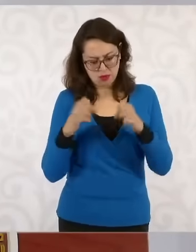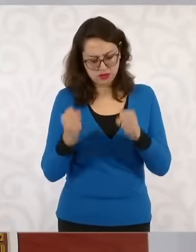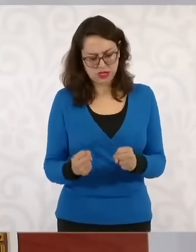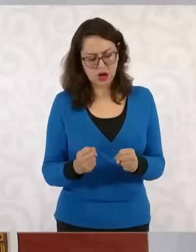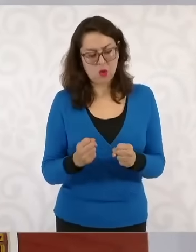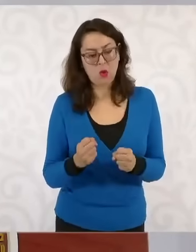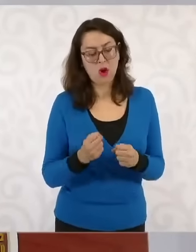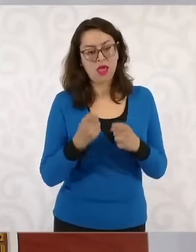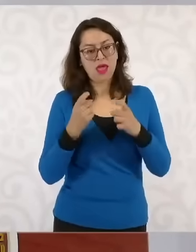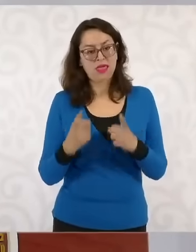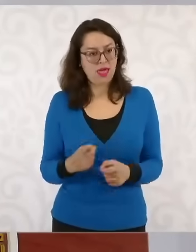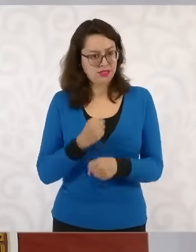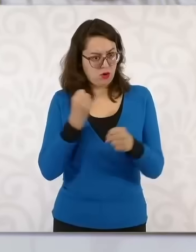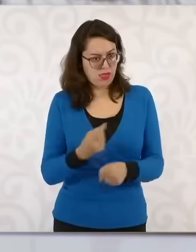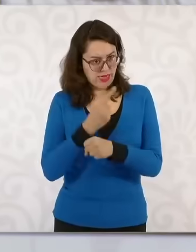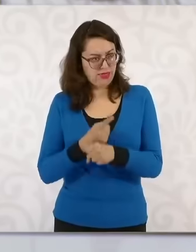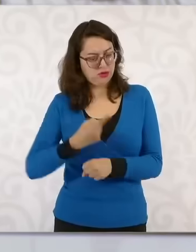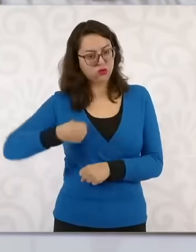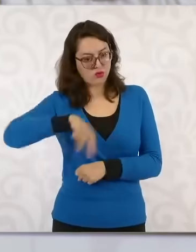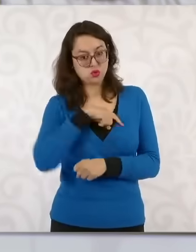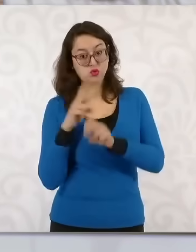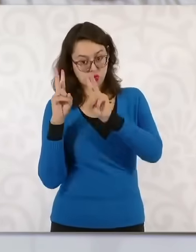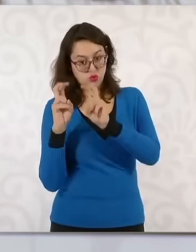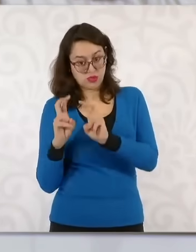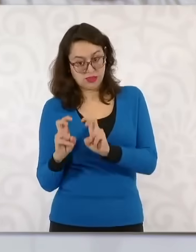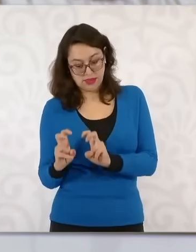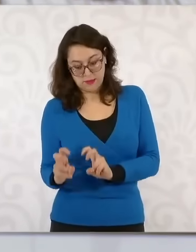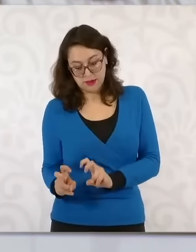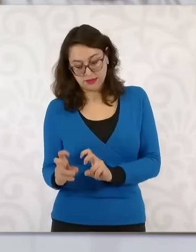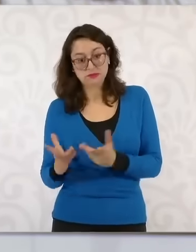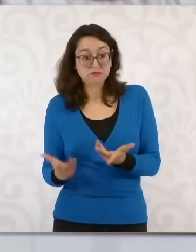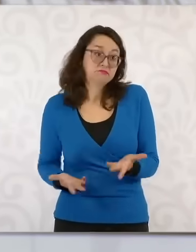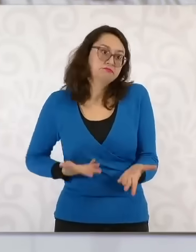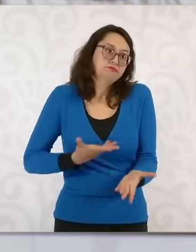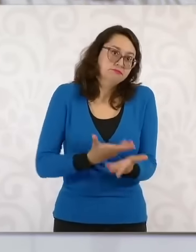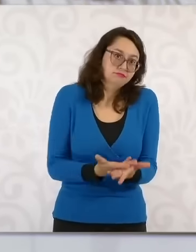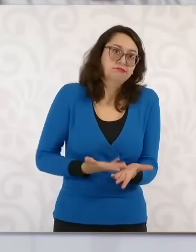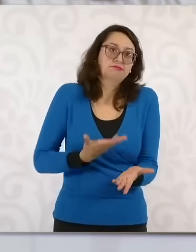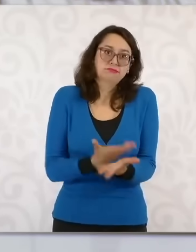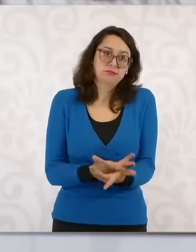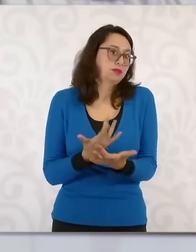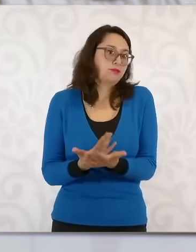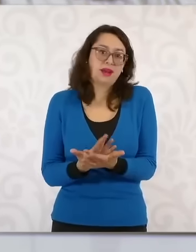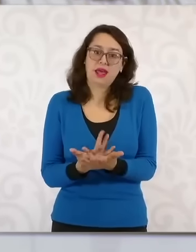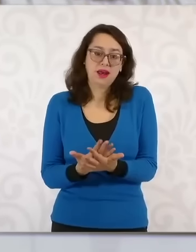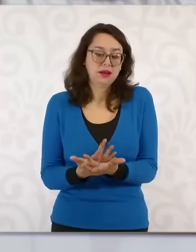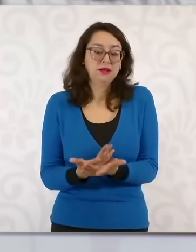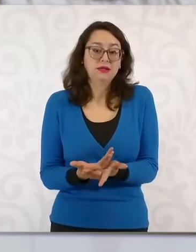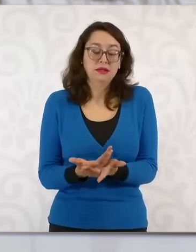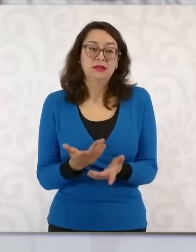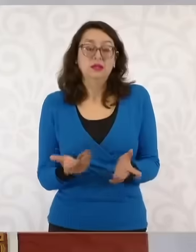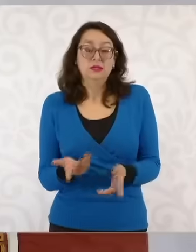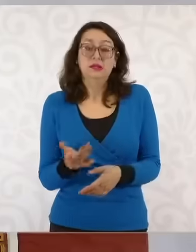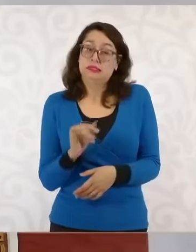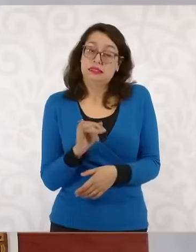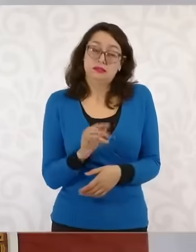que pues ya en su momento se irán presentando, que nos parece que son indispensables que se